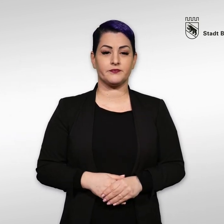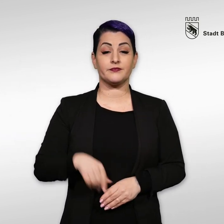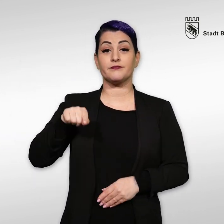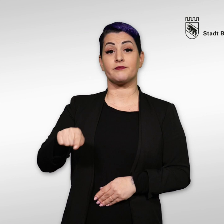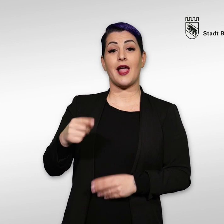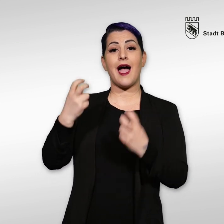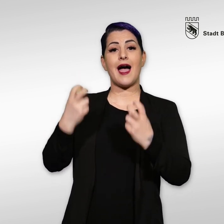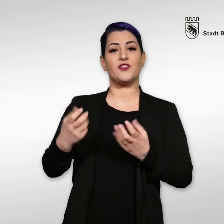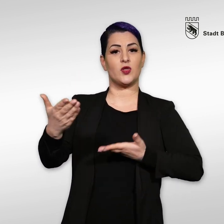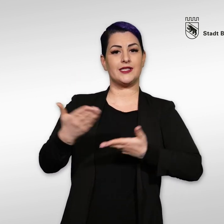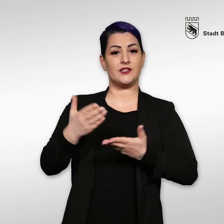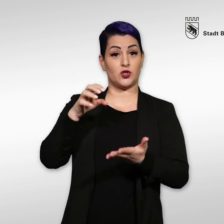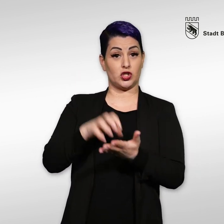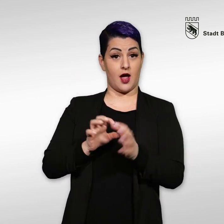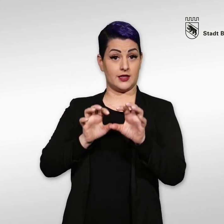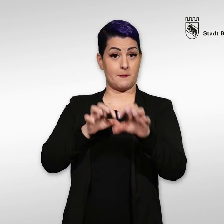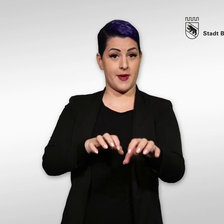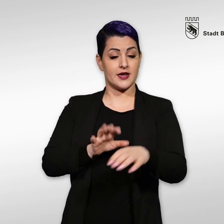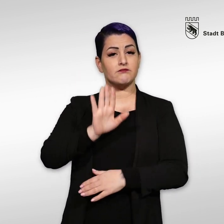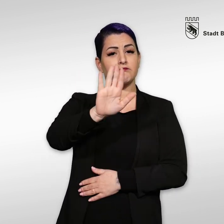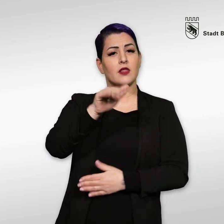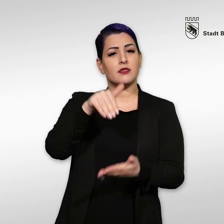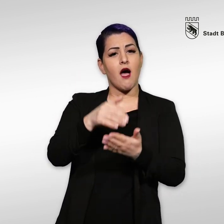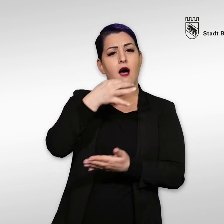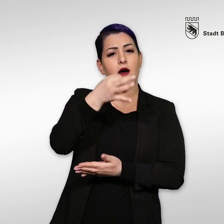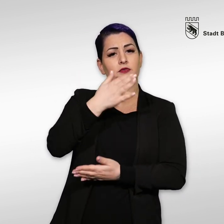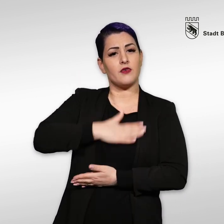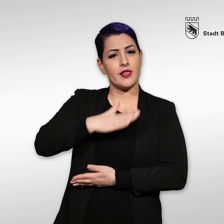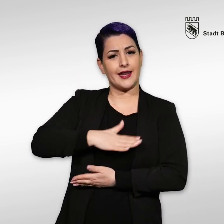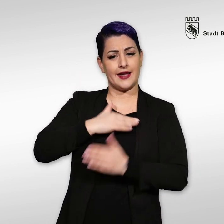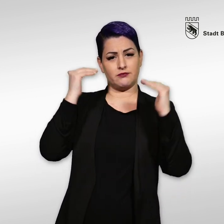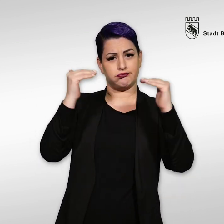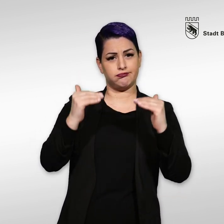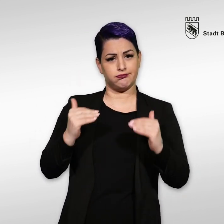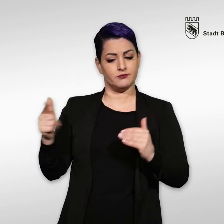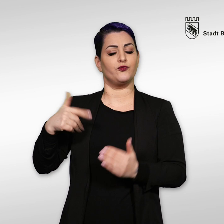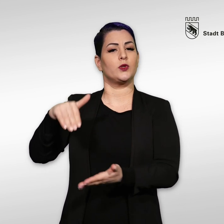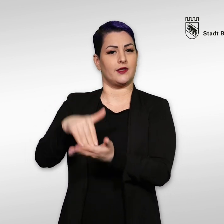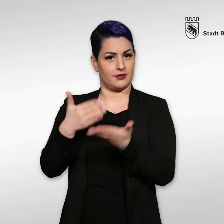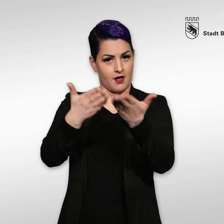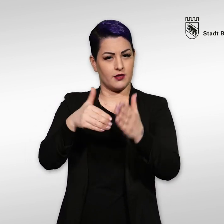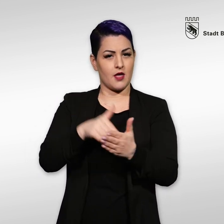Die Einwohnerdienste der Stadt Bern sind bei folgenden Anliegen für Sie da: